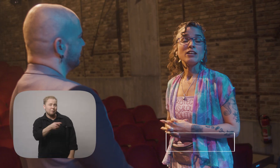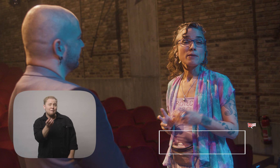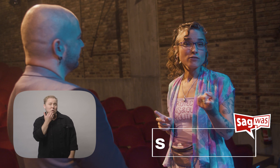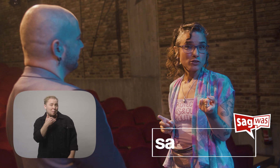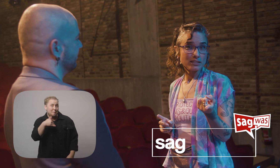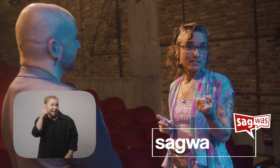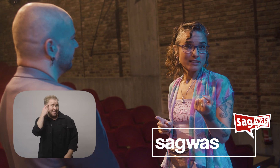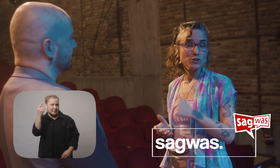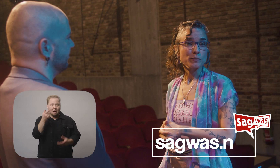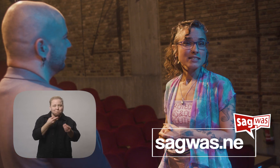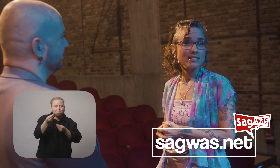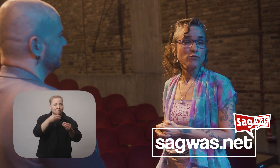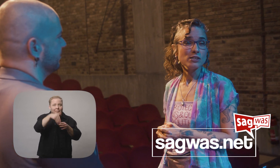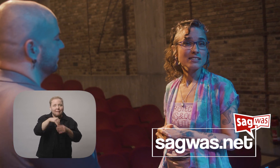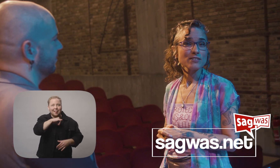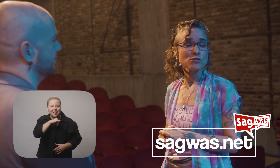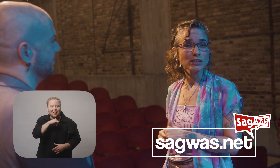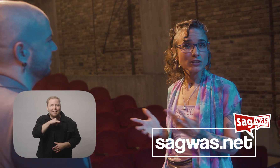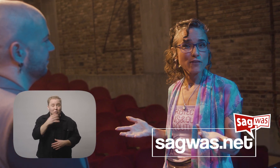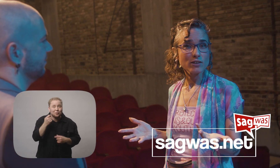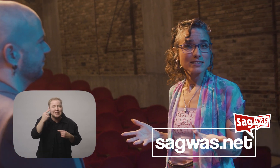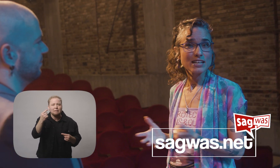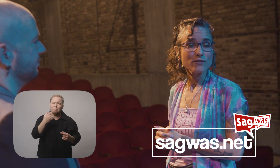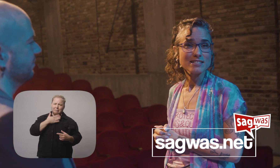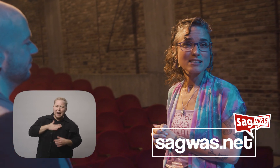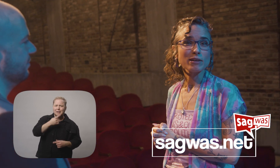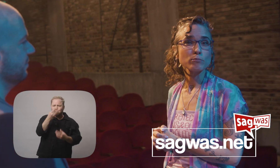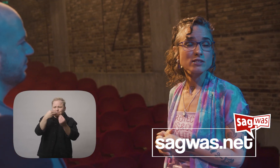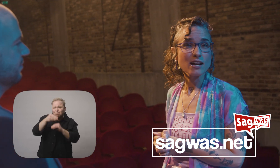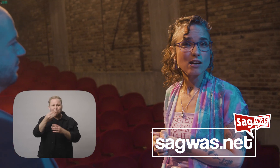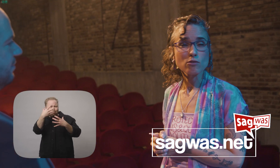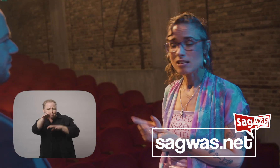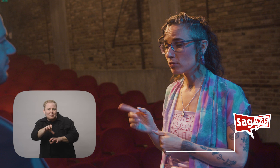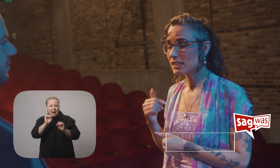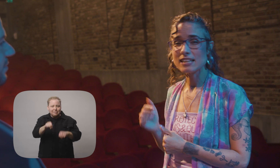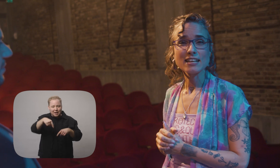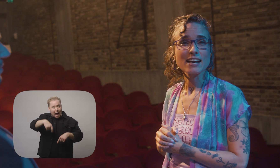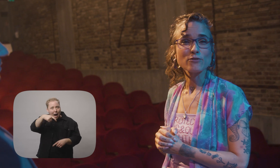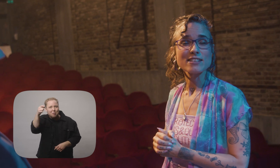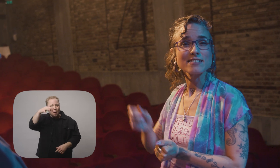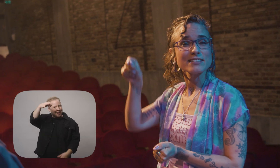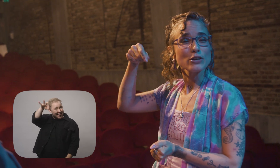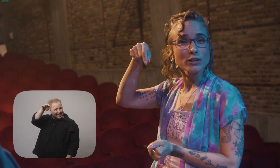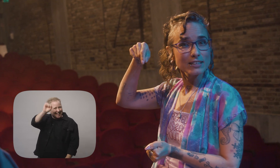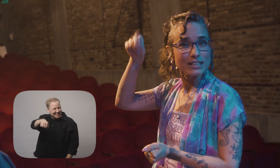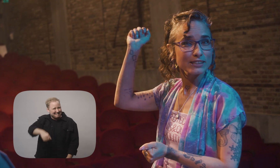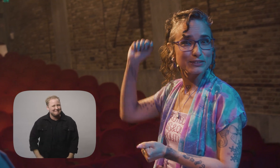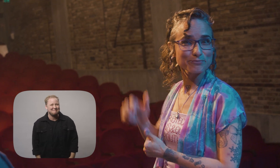Wenn ihr mehr von solchen interessanten Gesprächen sehen wollt, dann checkt doch einfach, sagwas, das Debattenportal aus, abonniert den Kanal und lasst das Glöckchen klingeln.